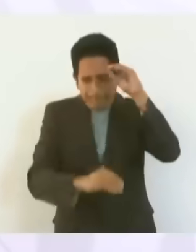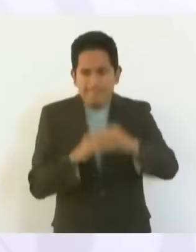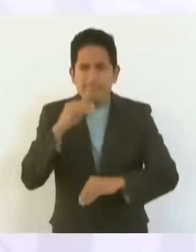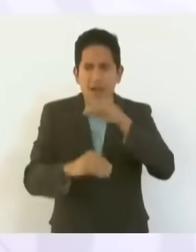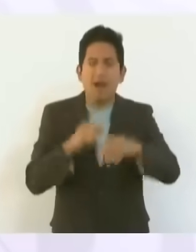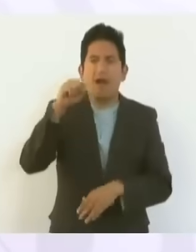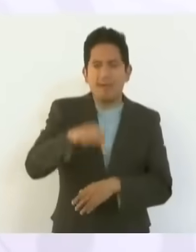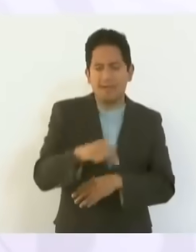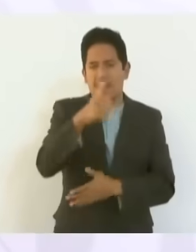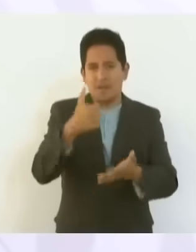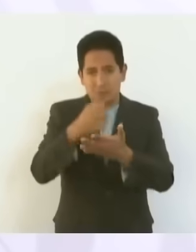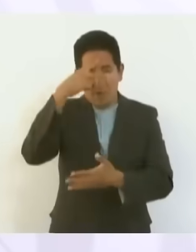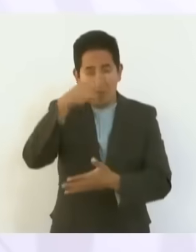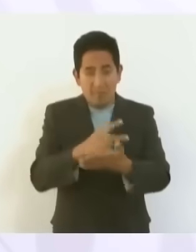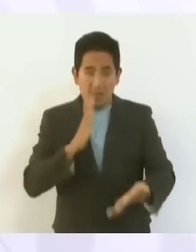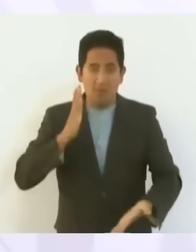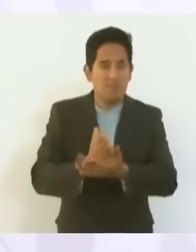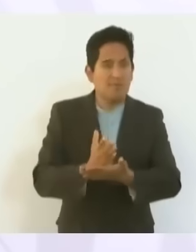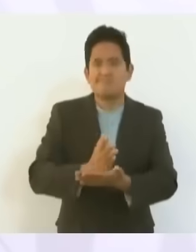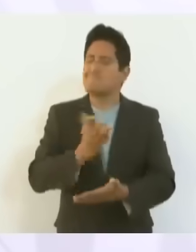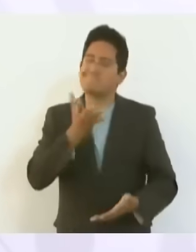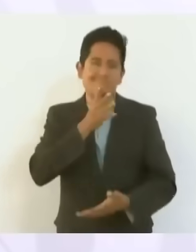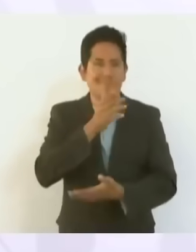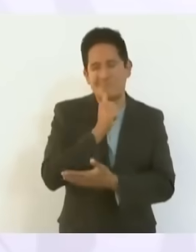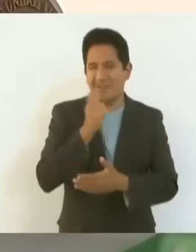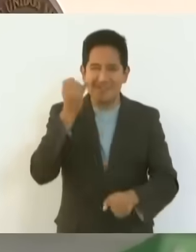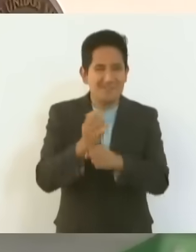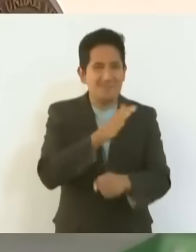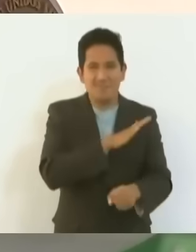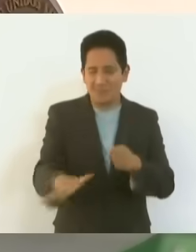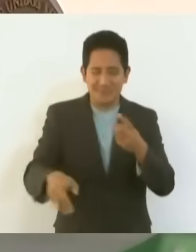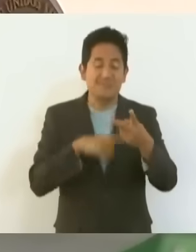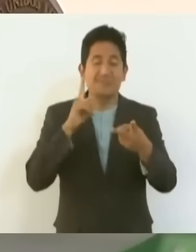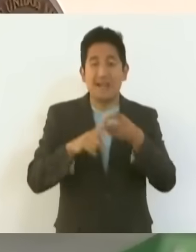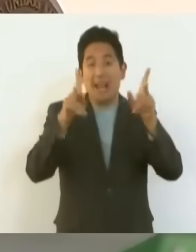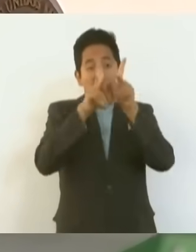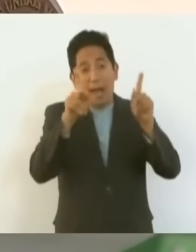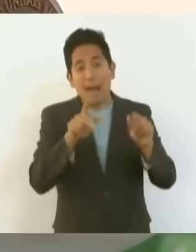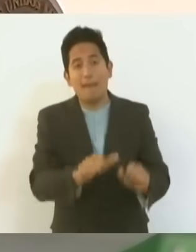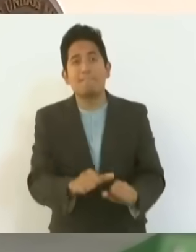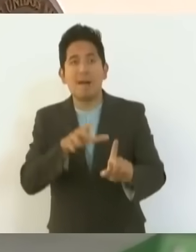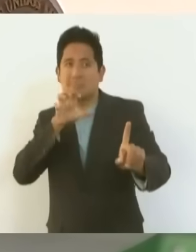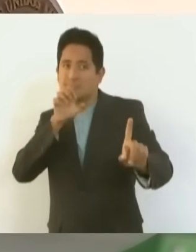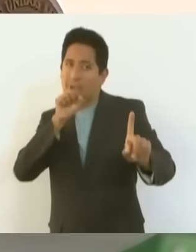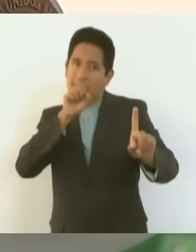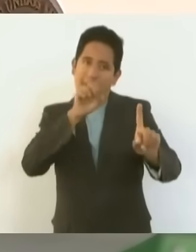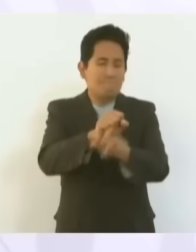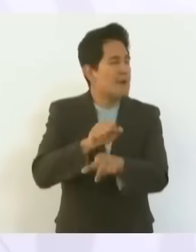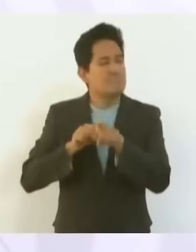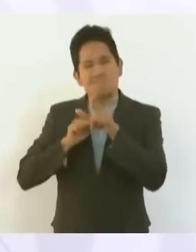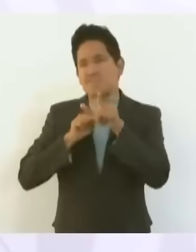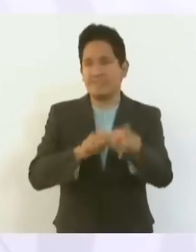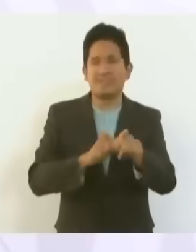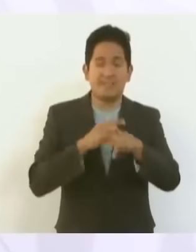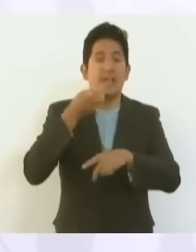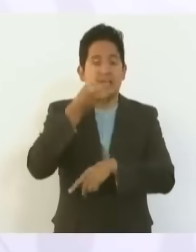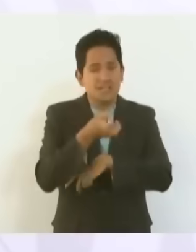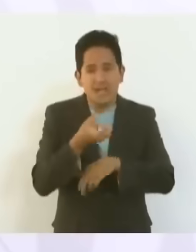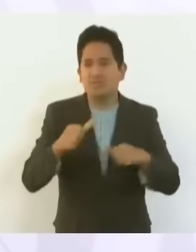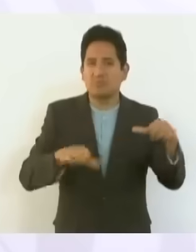construcción de paz en el país continúa y esto no es un decreto, es el trabajo diario que se hace